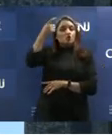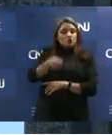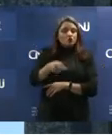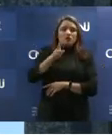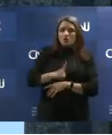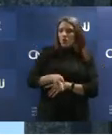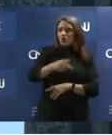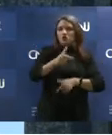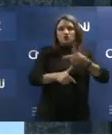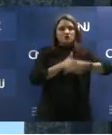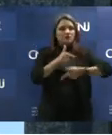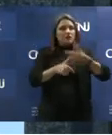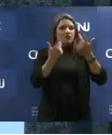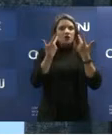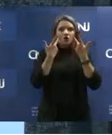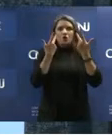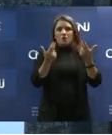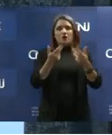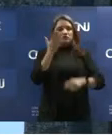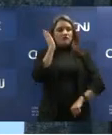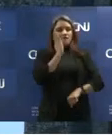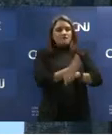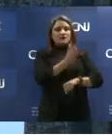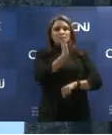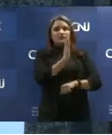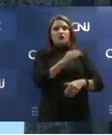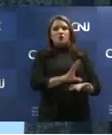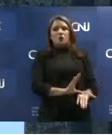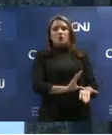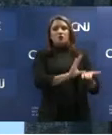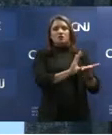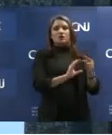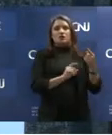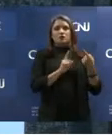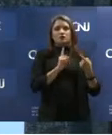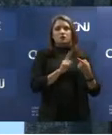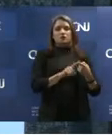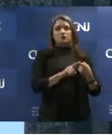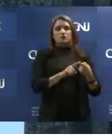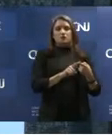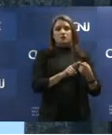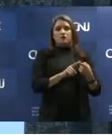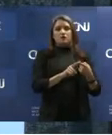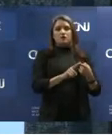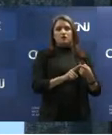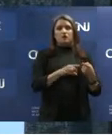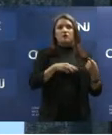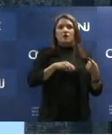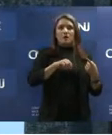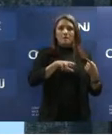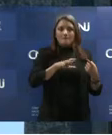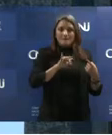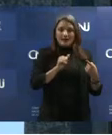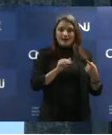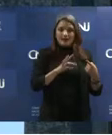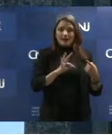Vencidos, os conselheiros Maria Thereza de Assis Moura,